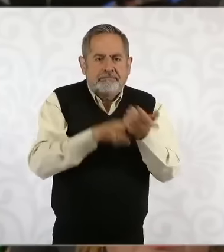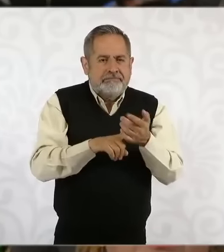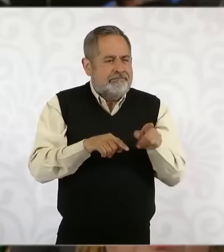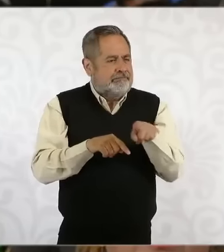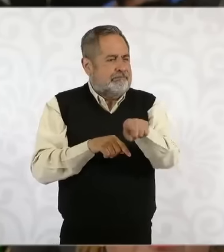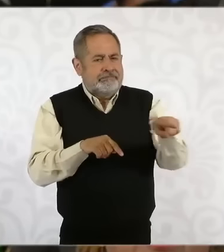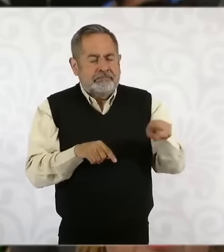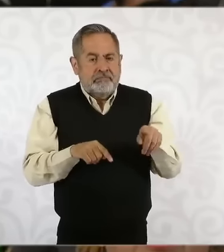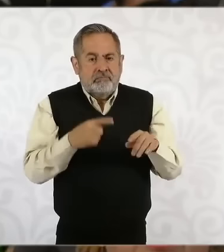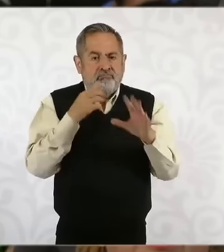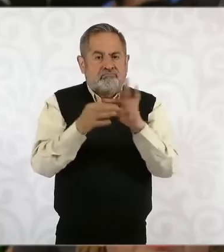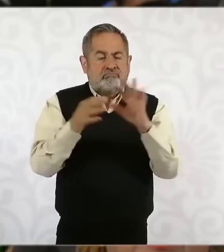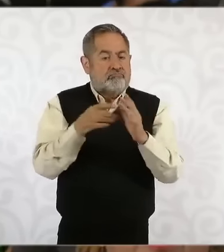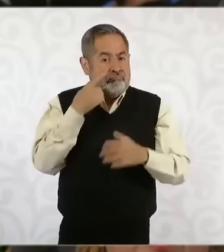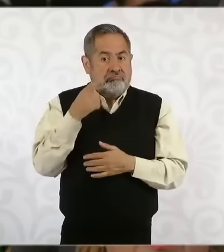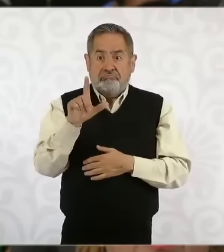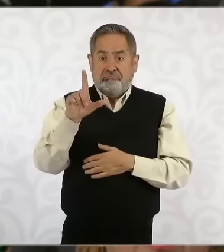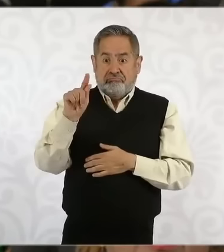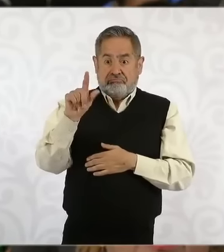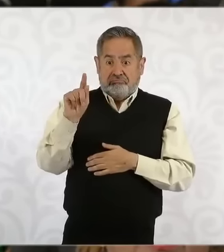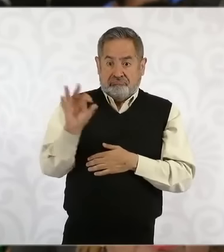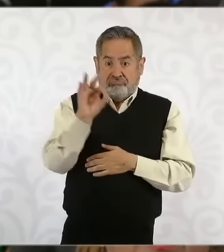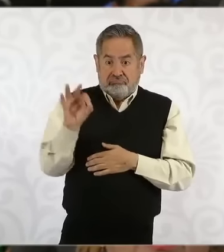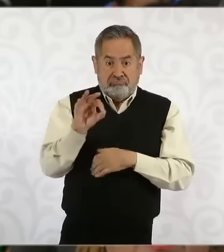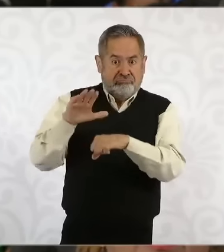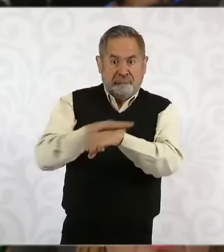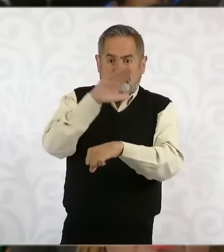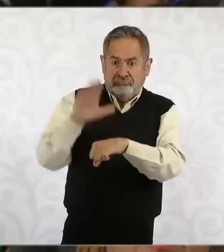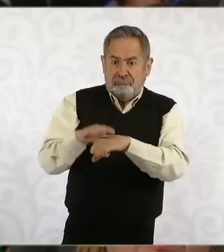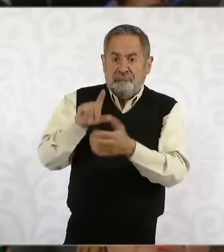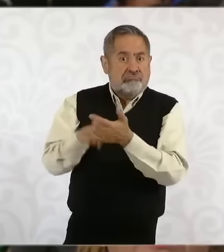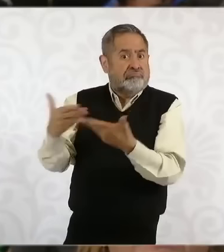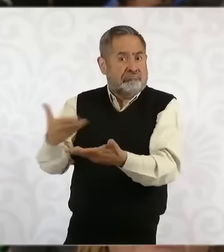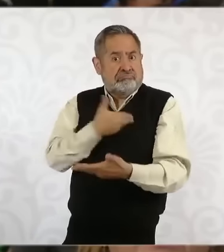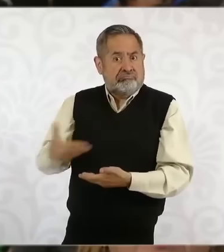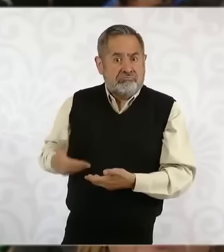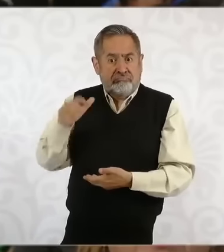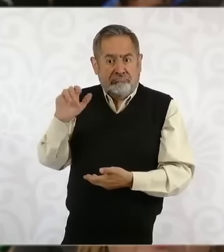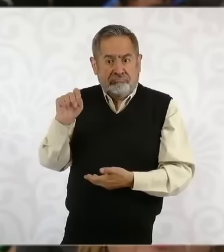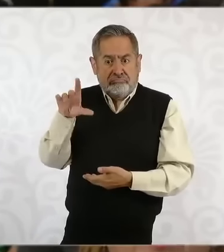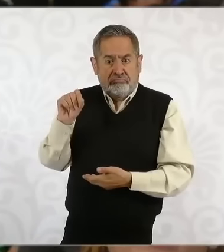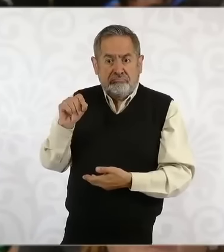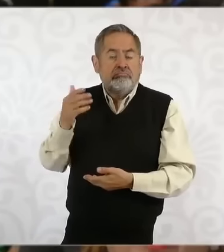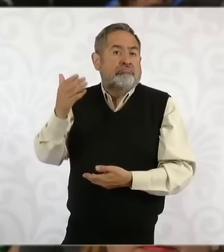y hablaba del 70% de aprobación del presidente Andrés Manuel López Obrador a 2 años de su retiro